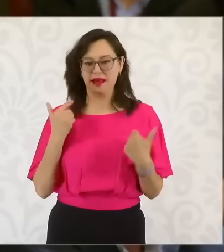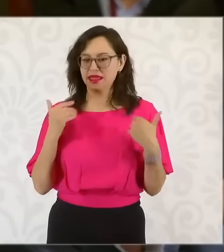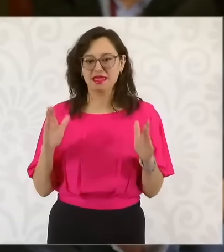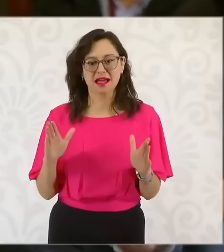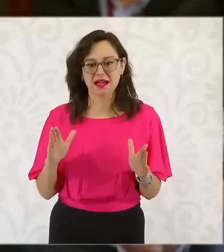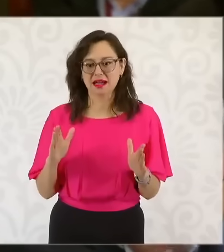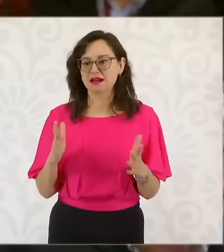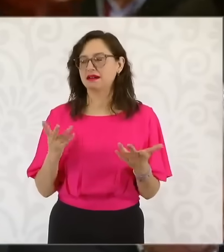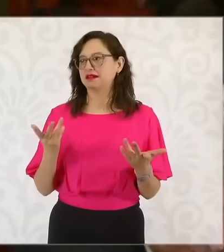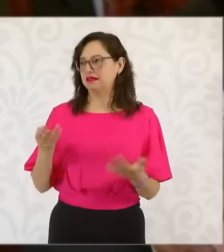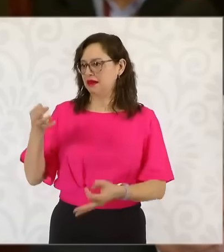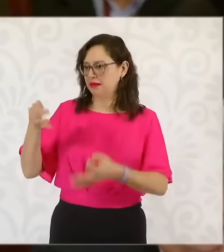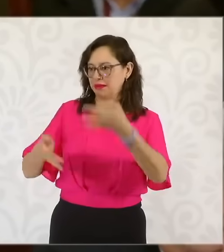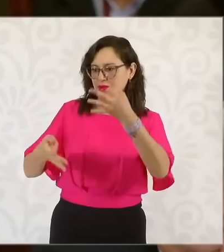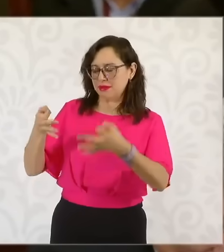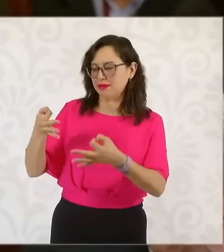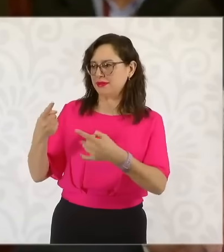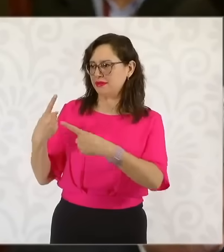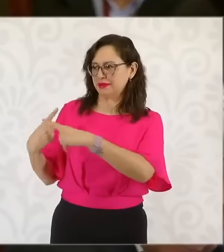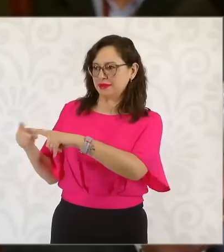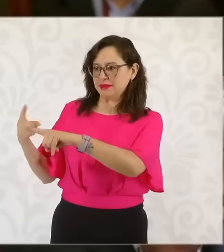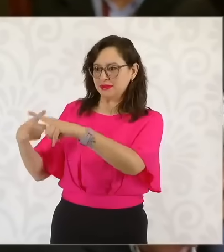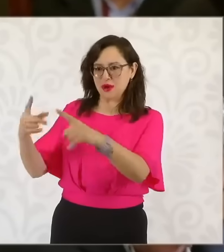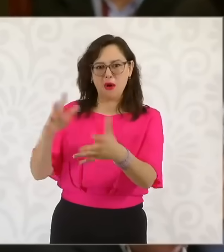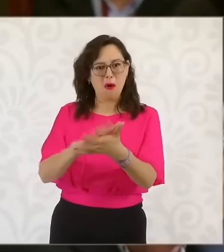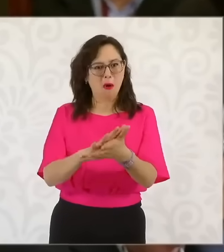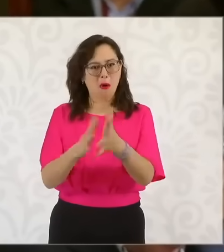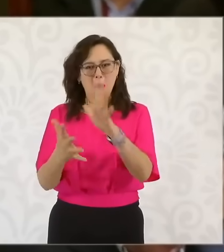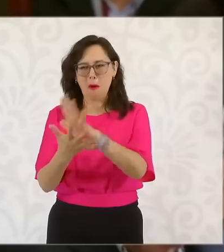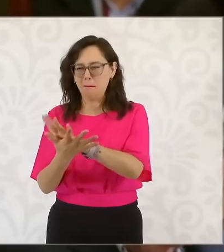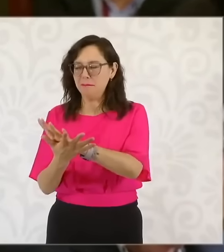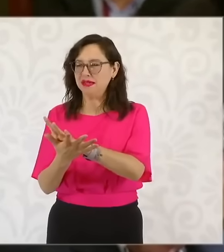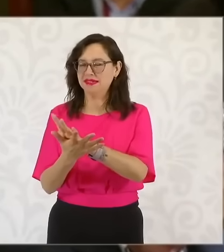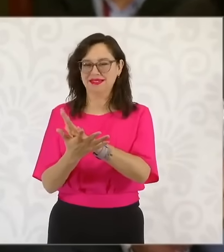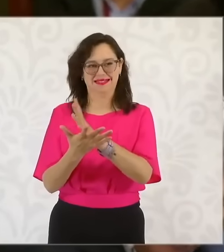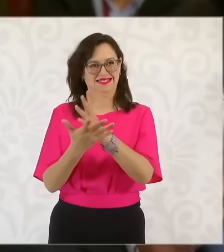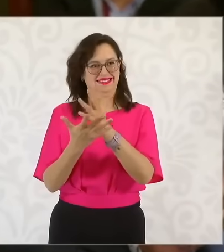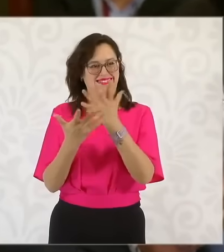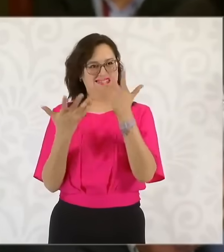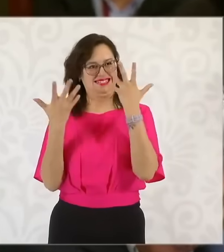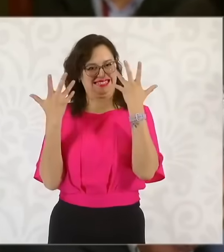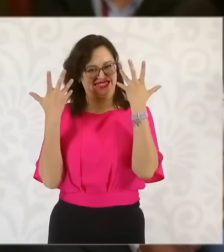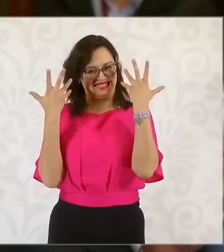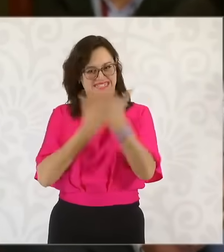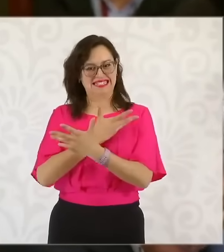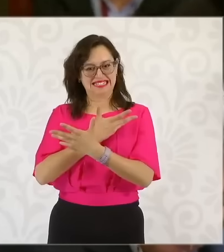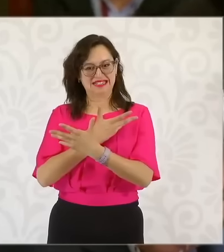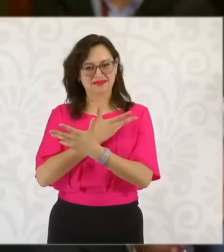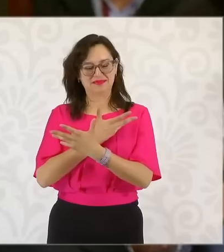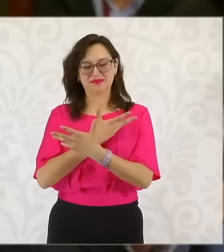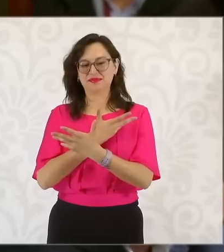están involucrados en lo que hicieron ellos posible en también en lo que no debe hacer nadie